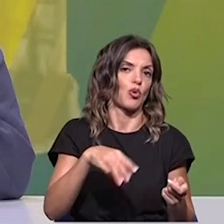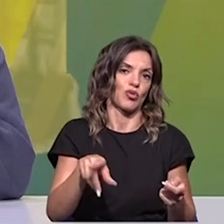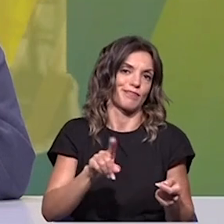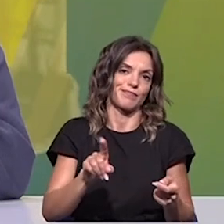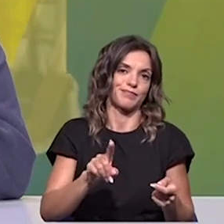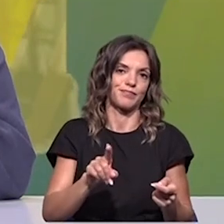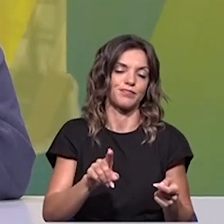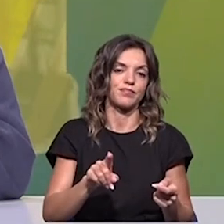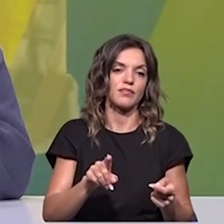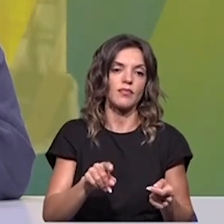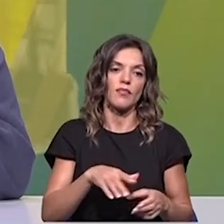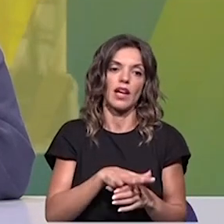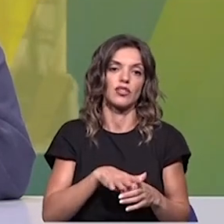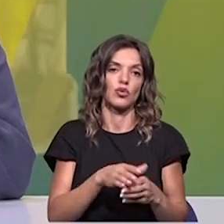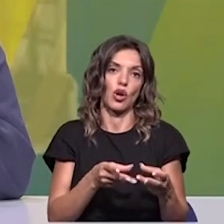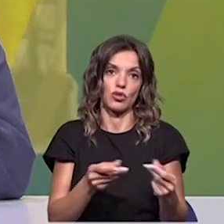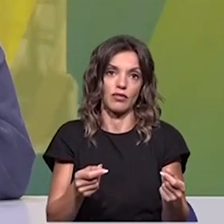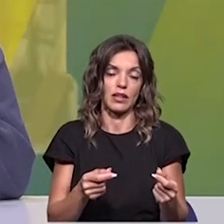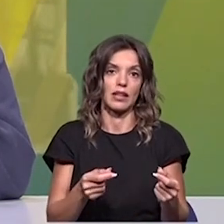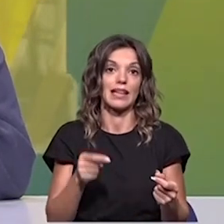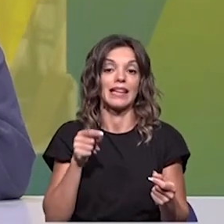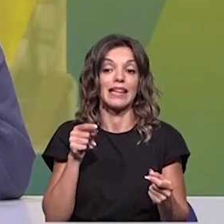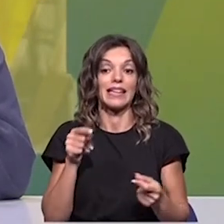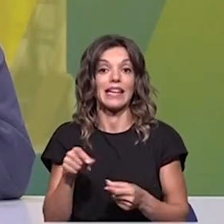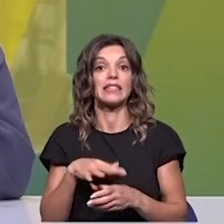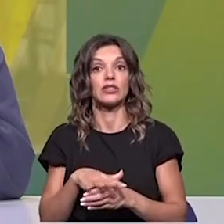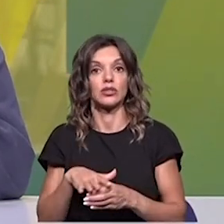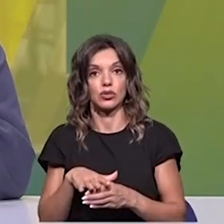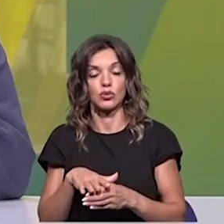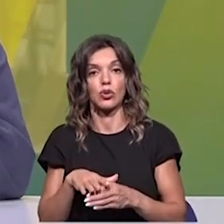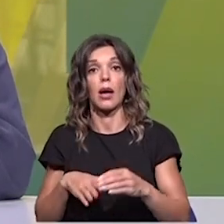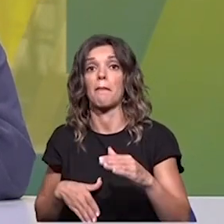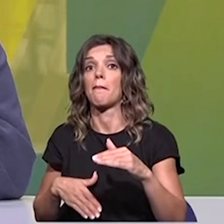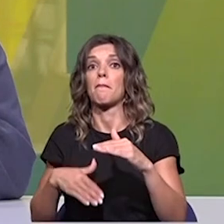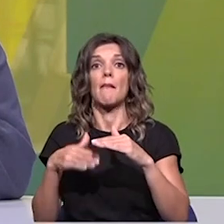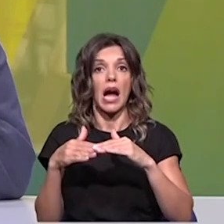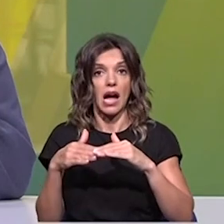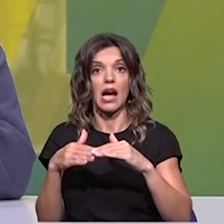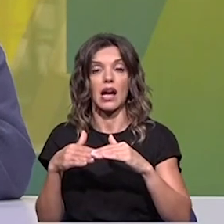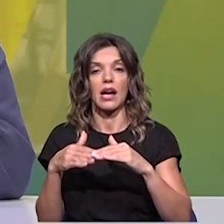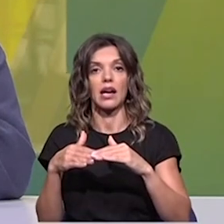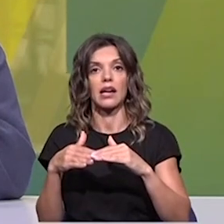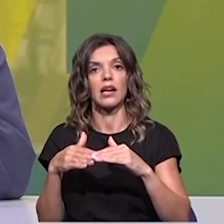para essa situação. Então, nessas situações in extremis, pode haver uma parceria publico-privada,